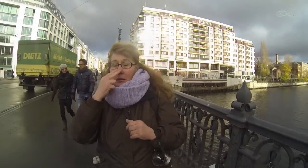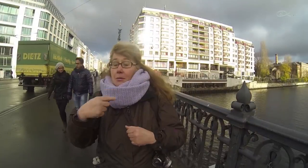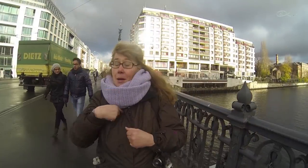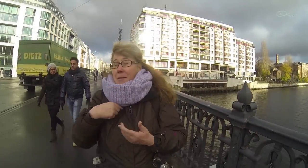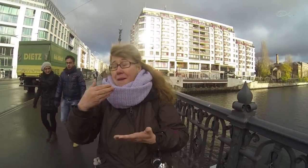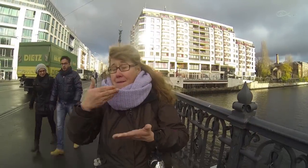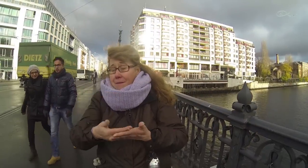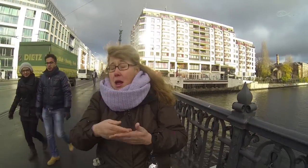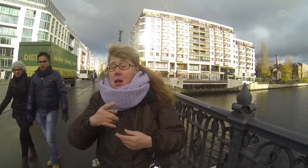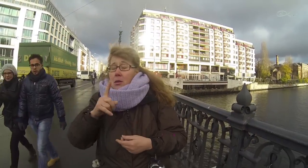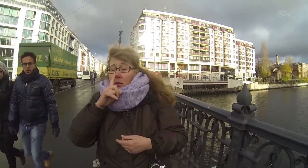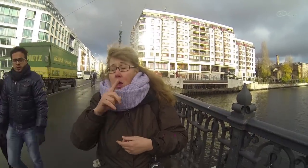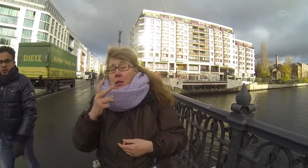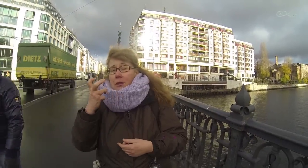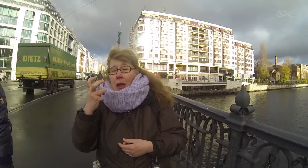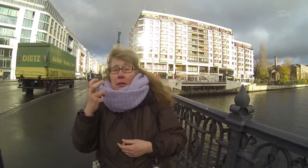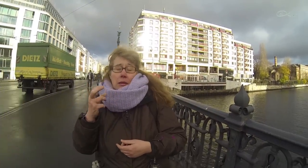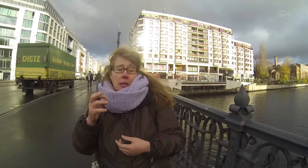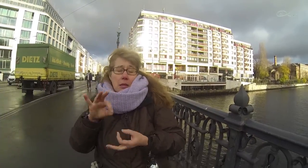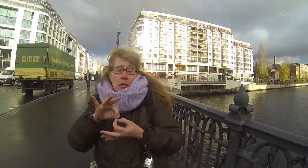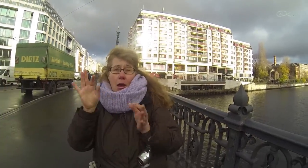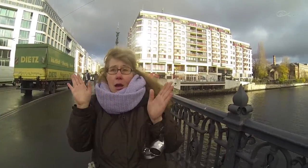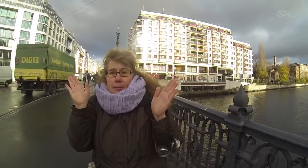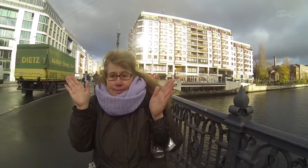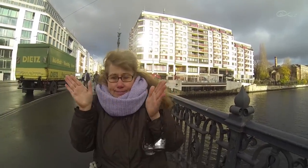Das ist mein Sichtfeld. Mein Gesichtsfeld umfasst nur 20°.